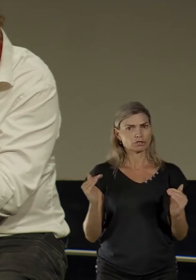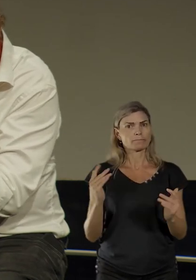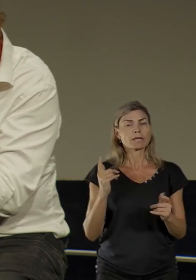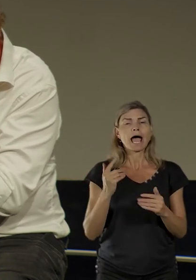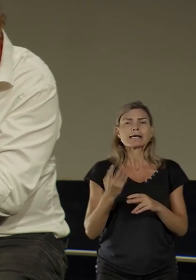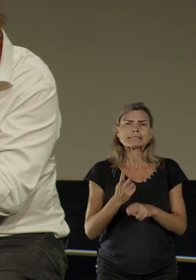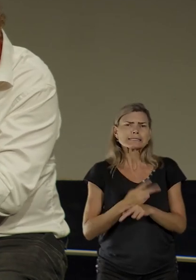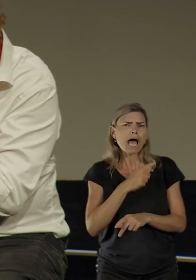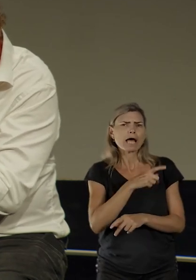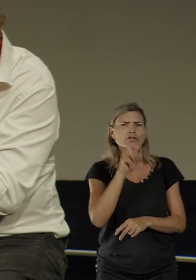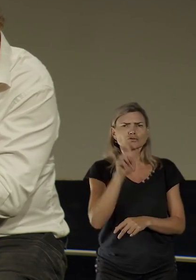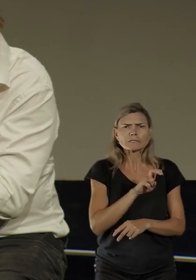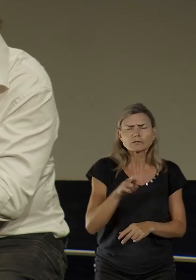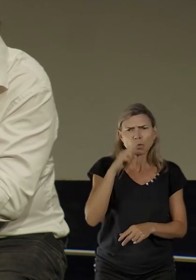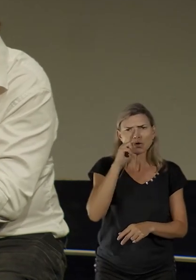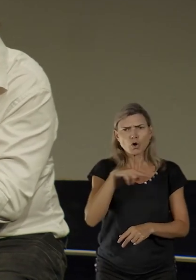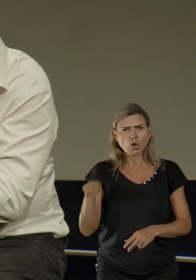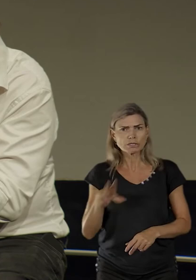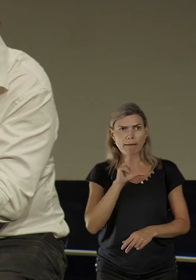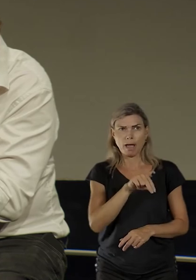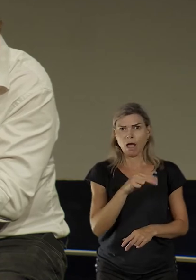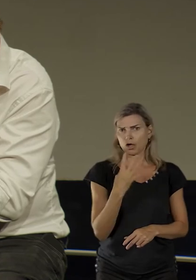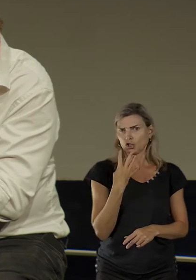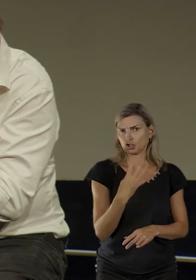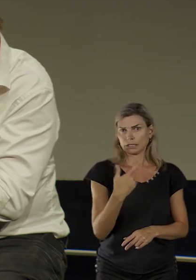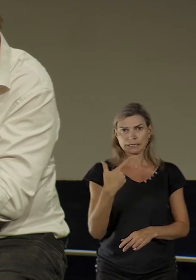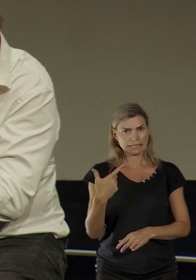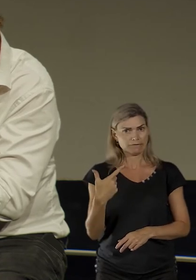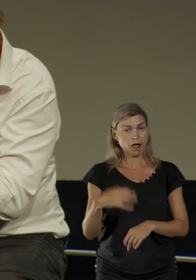jako je Švýcarsko nebo Norsko, je to třeba 42 m² na jednoho obyvatele.